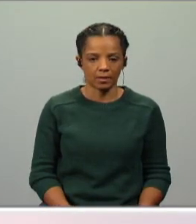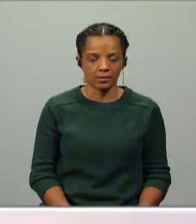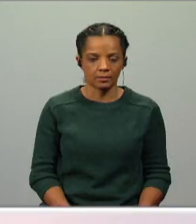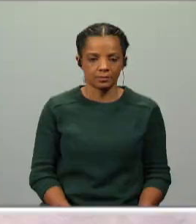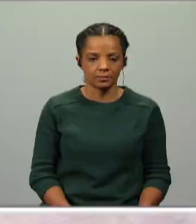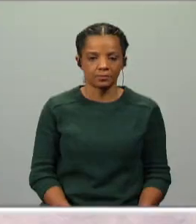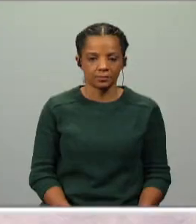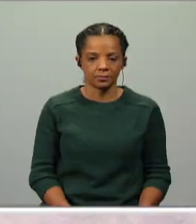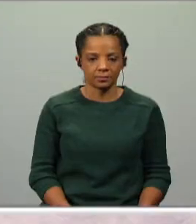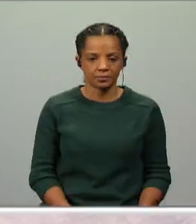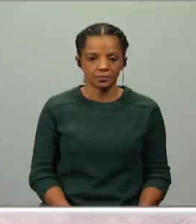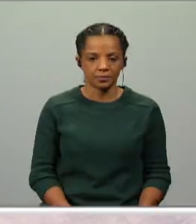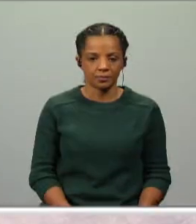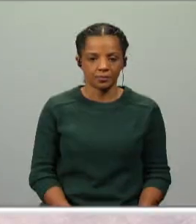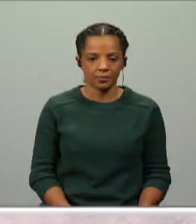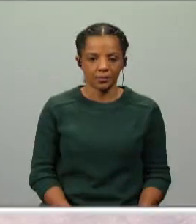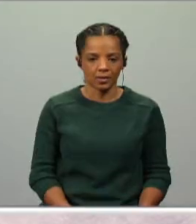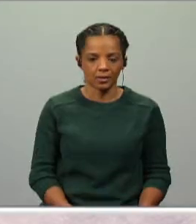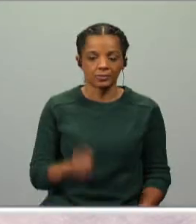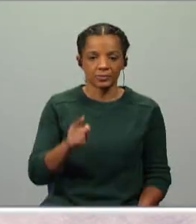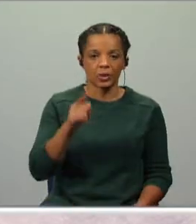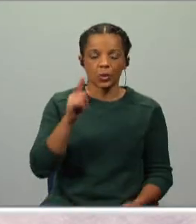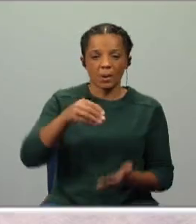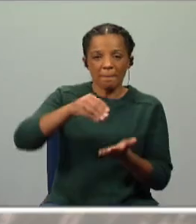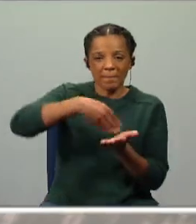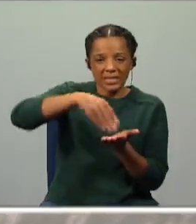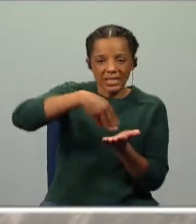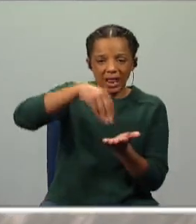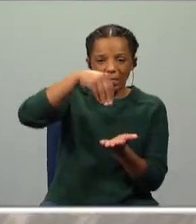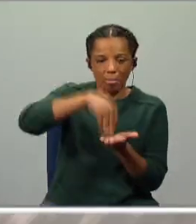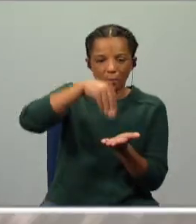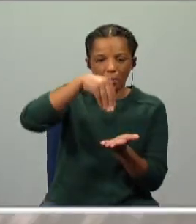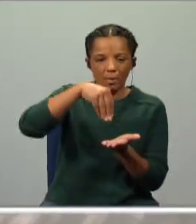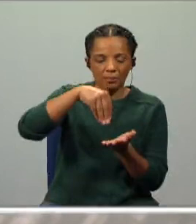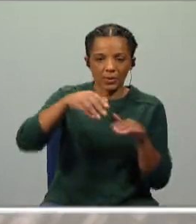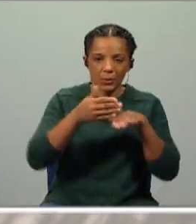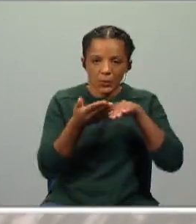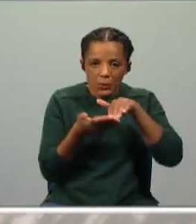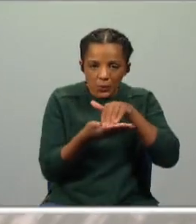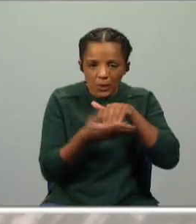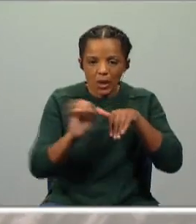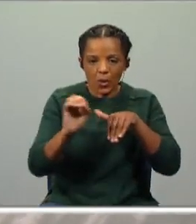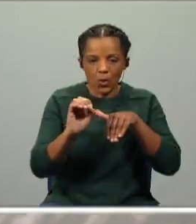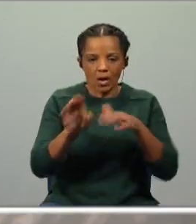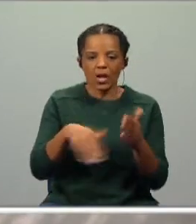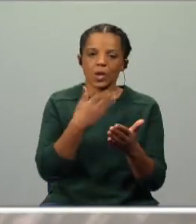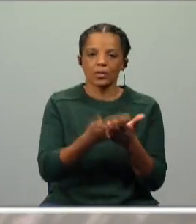veem que como isto? Como este pincel não é muito certinho que não ficam bolinhas perfeitas?